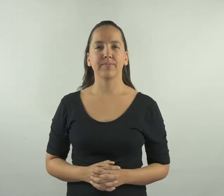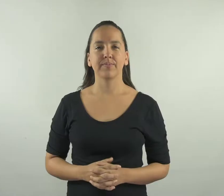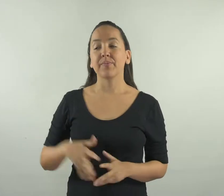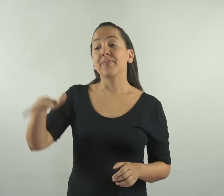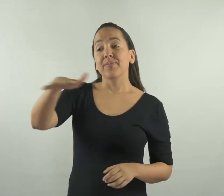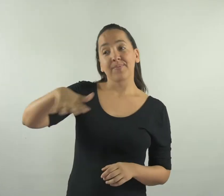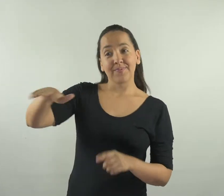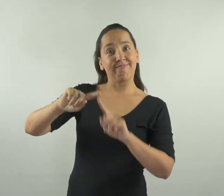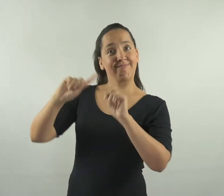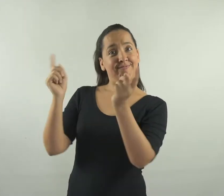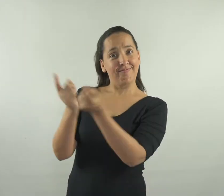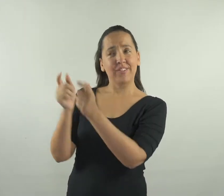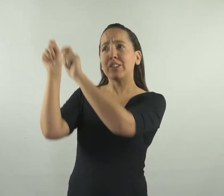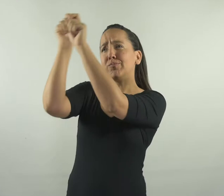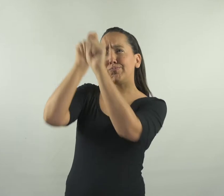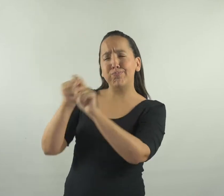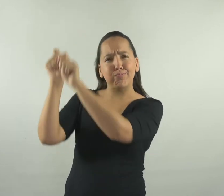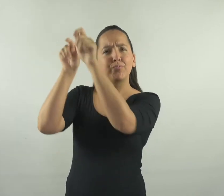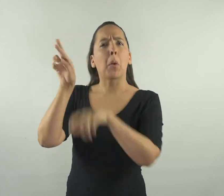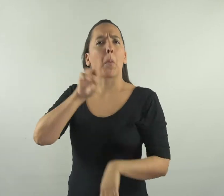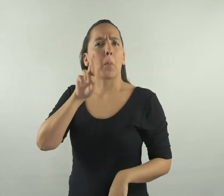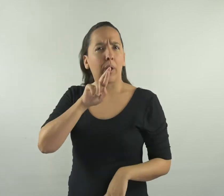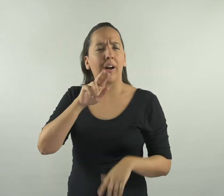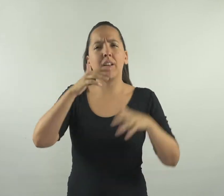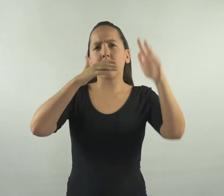En esta sala se encuentra la escultura de una figura femenina alada.